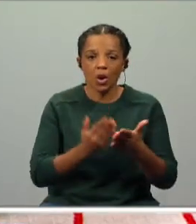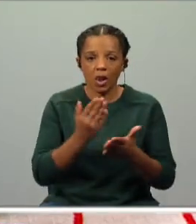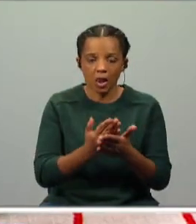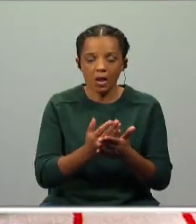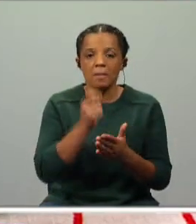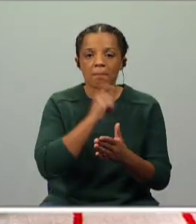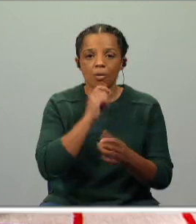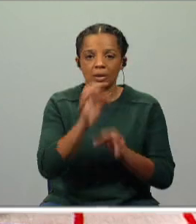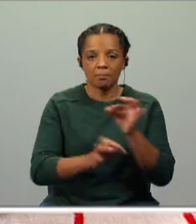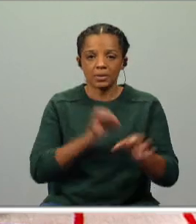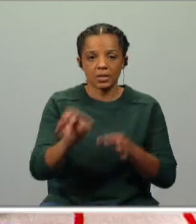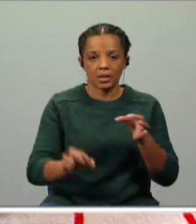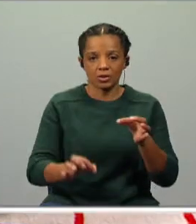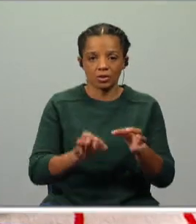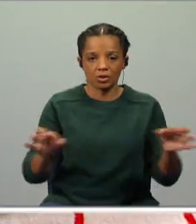e não querem gastar dinheiro ou não querem